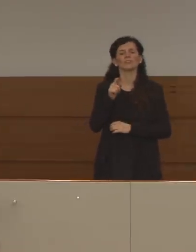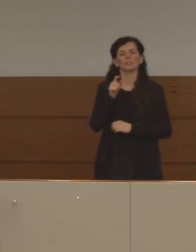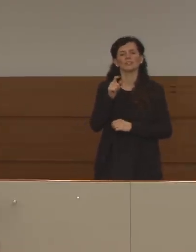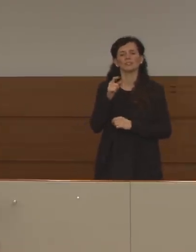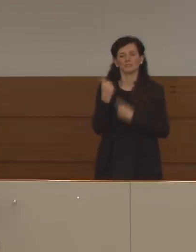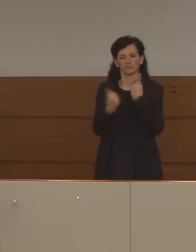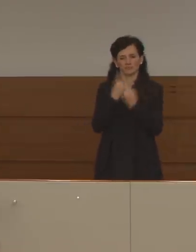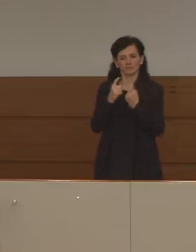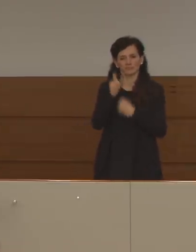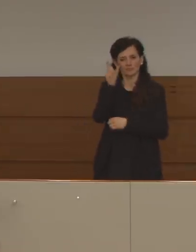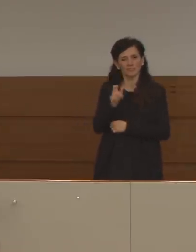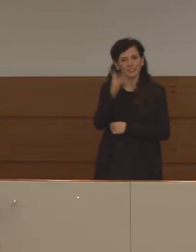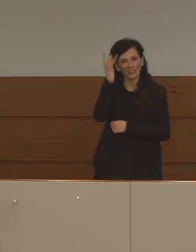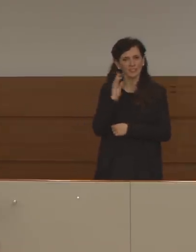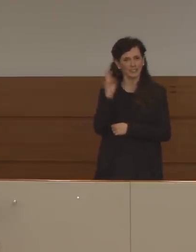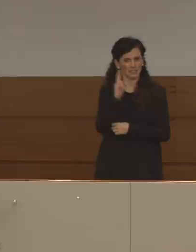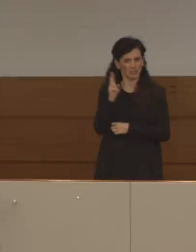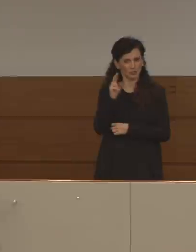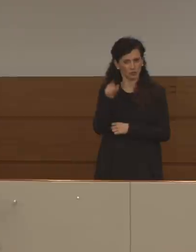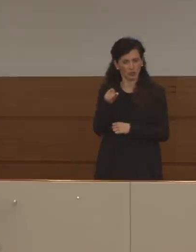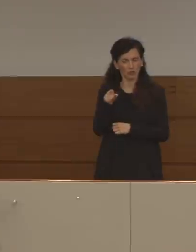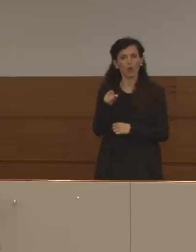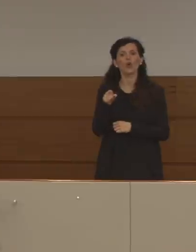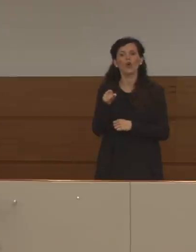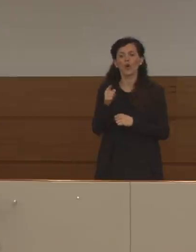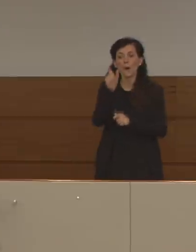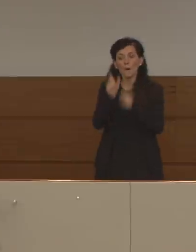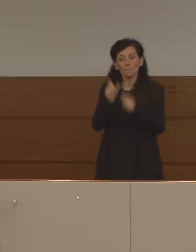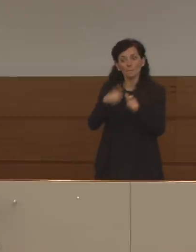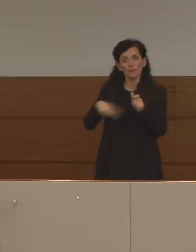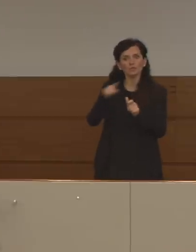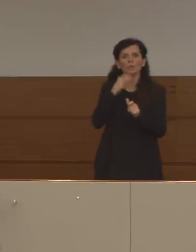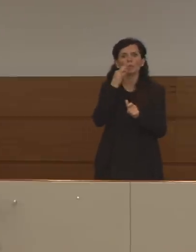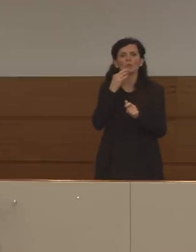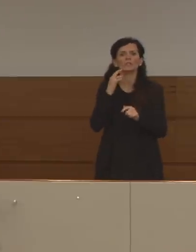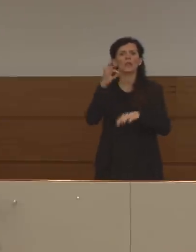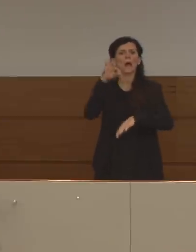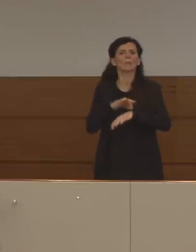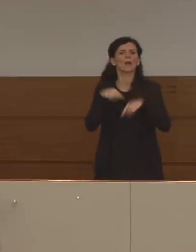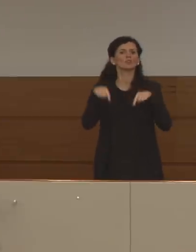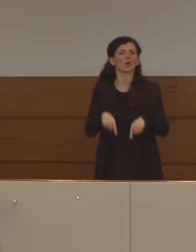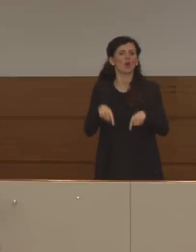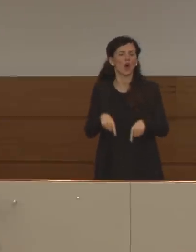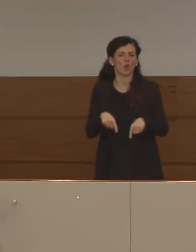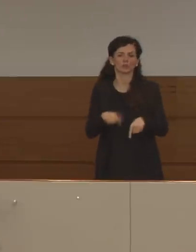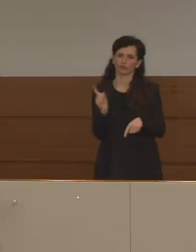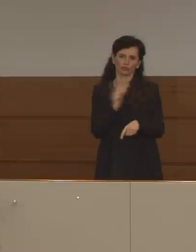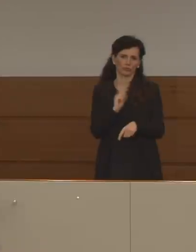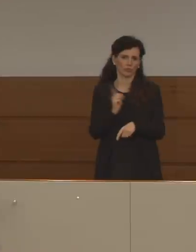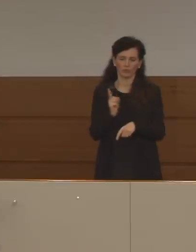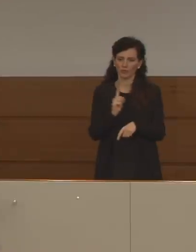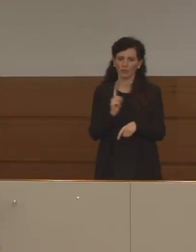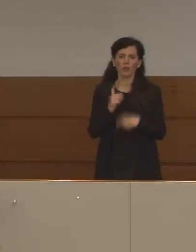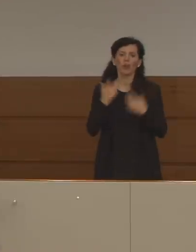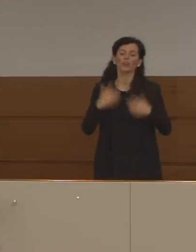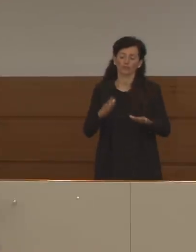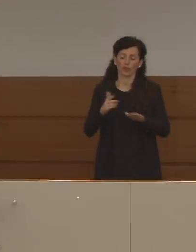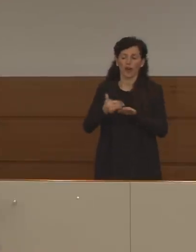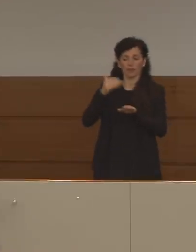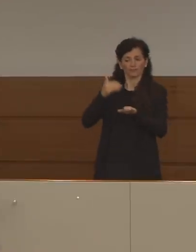esito infausto bisogna dire che queste non sono le persone che si sono ammalate oggi, sono le persone che si sono ammalate diversi giorni fa,